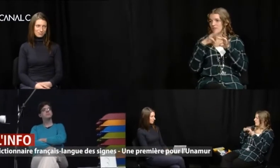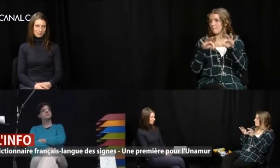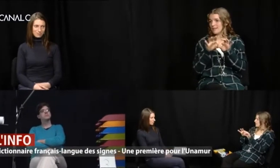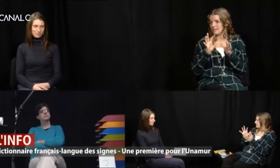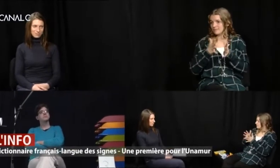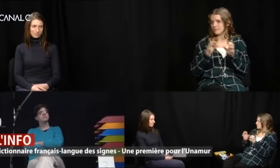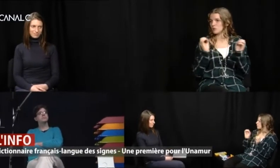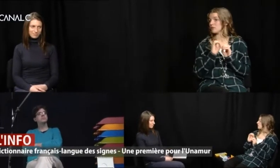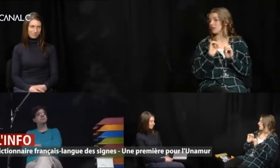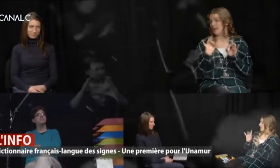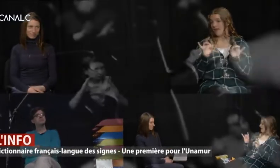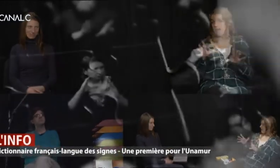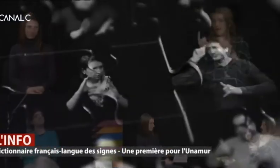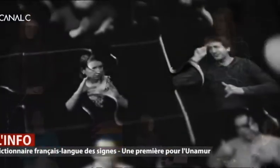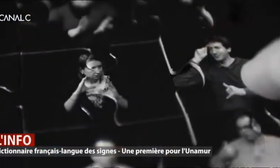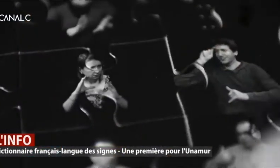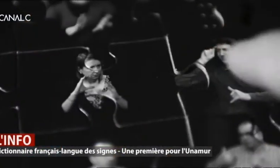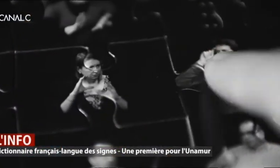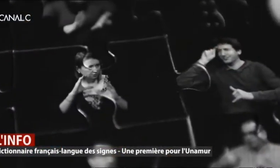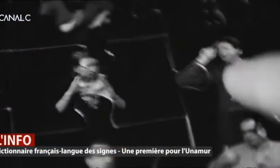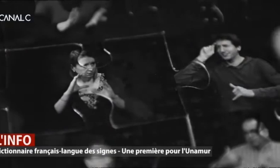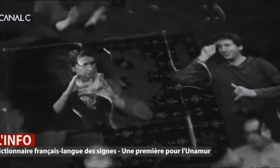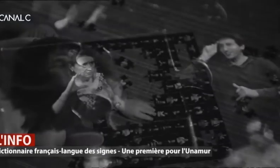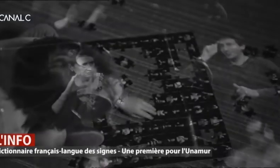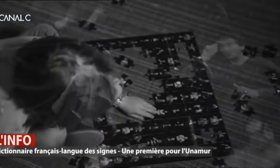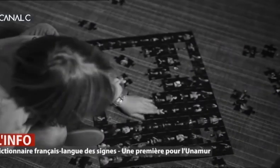d'alimenter une importante banque de données. Après 3 ans de travail un